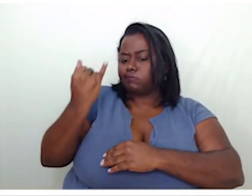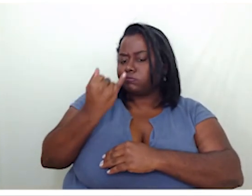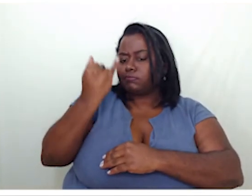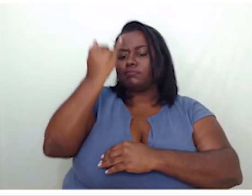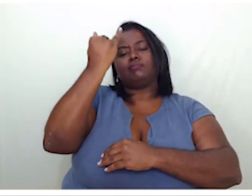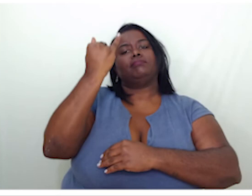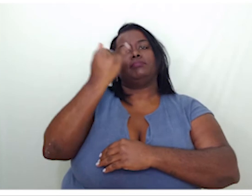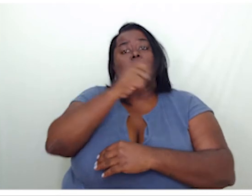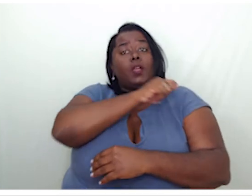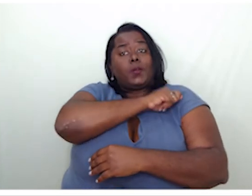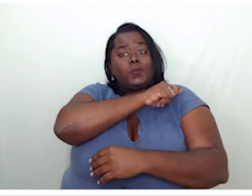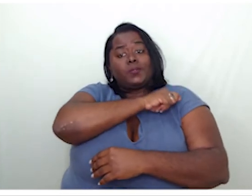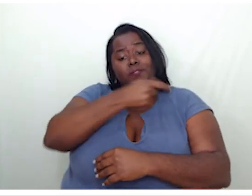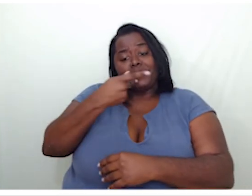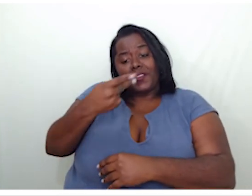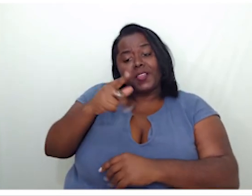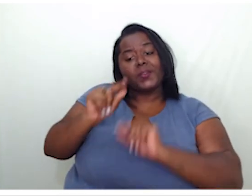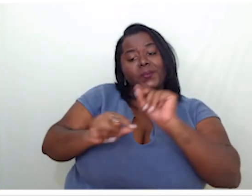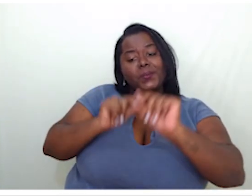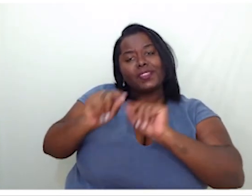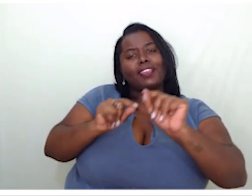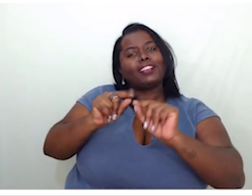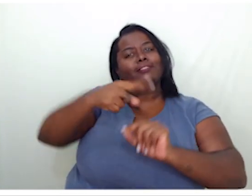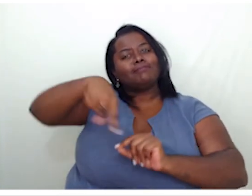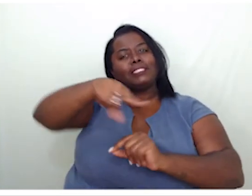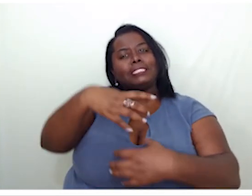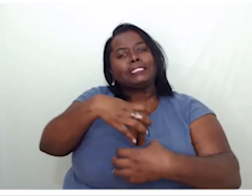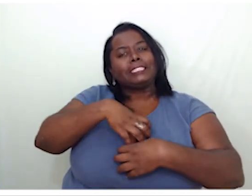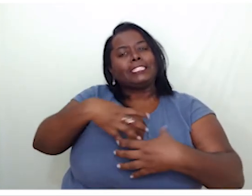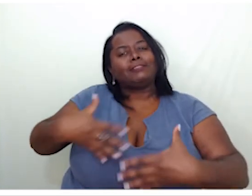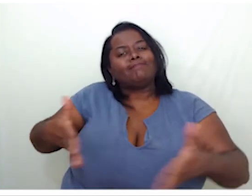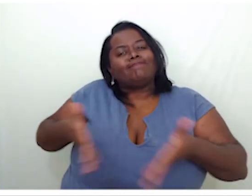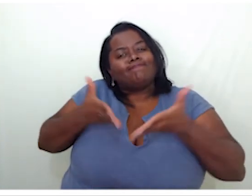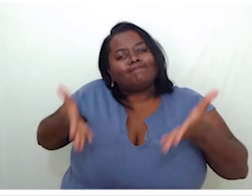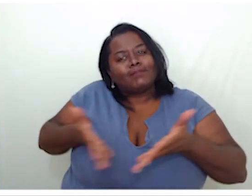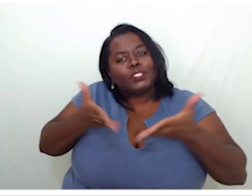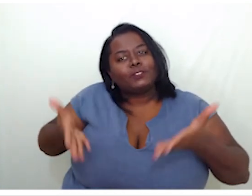Algunos estudiantes mencionaron que sin el apoyo de los pares